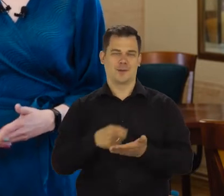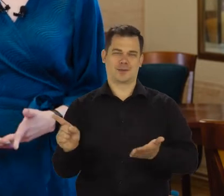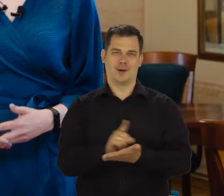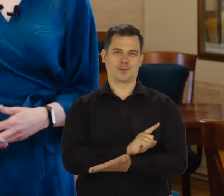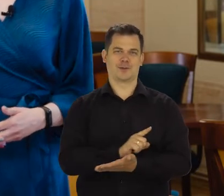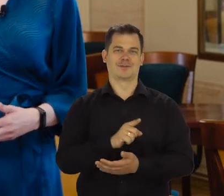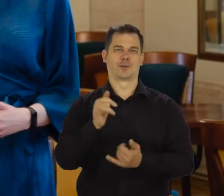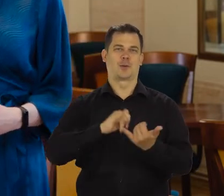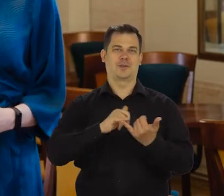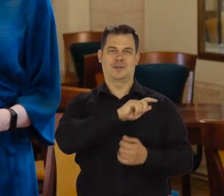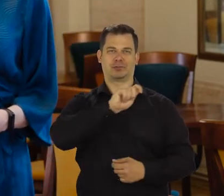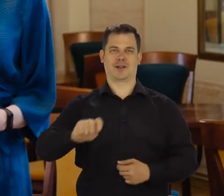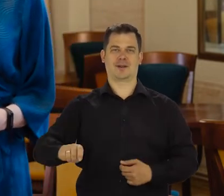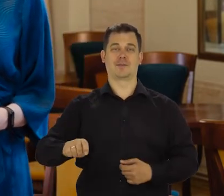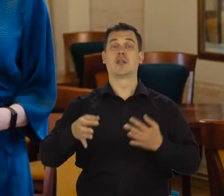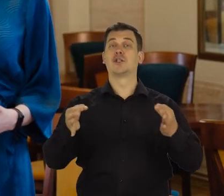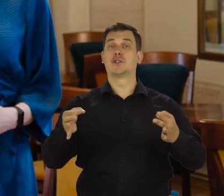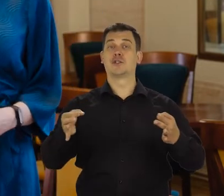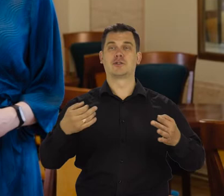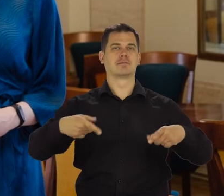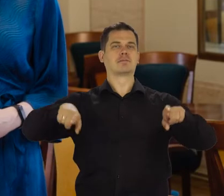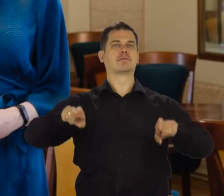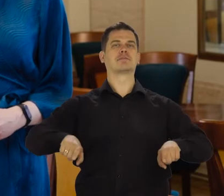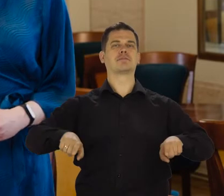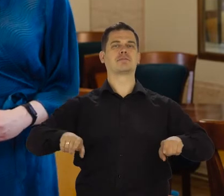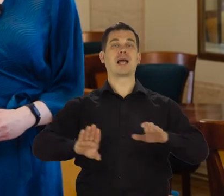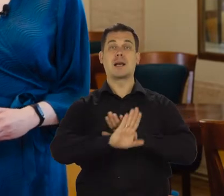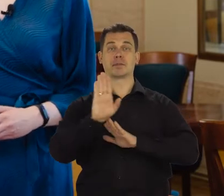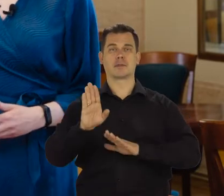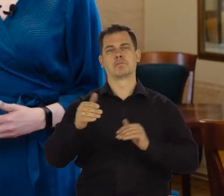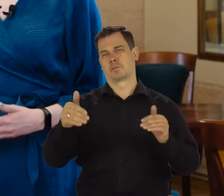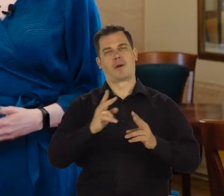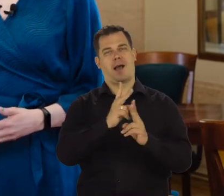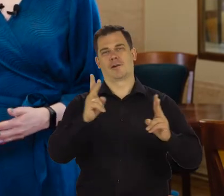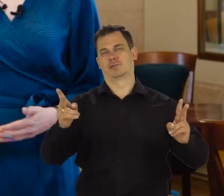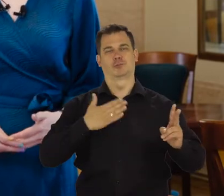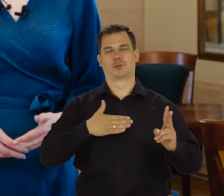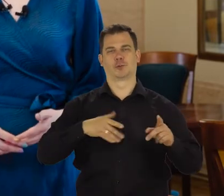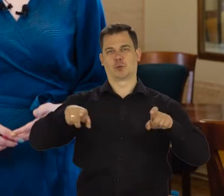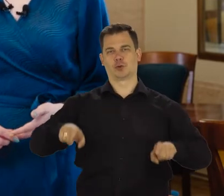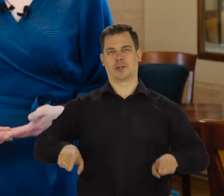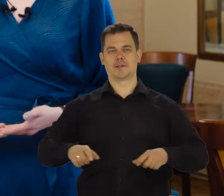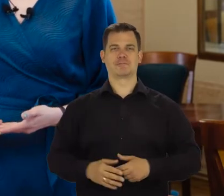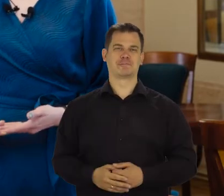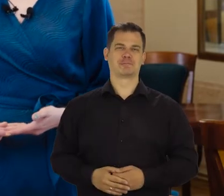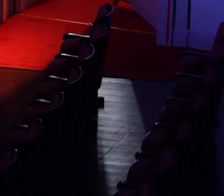ale nigdy nie dotarł do Torunia. A dzisiaj w loży reprezentacyjnej może zasiąść każdy widz.